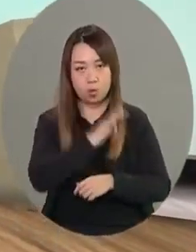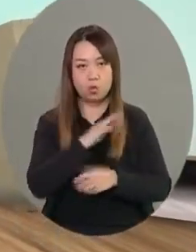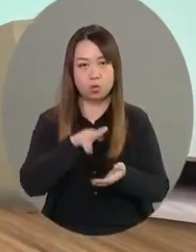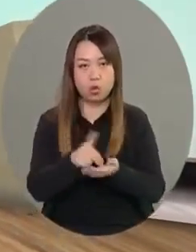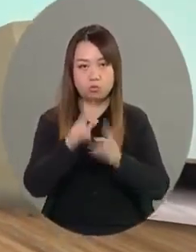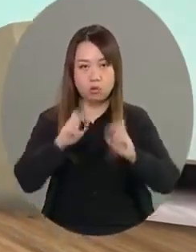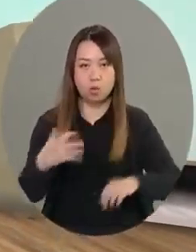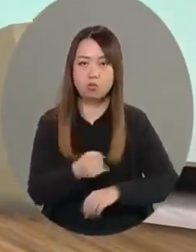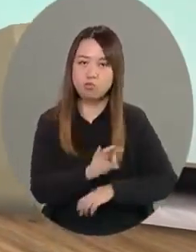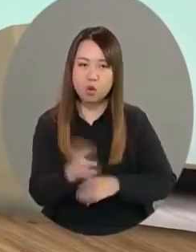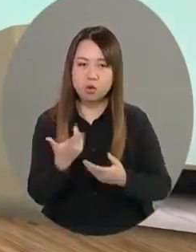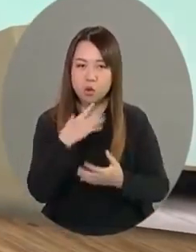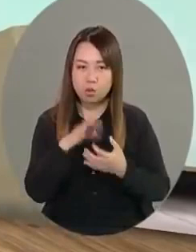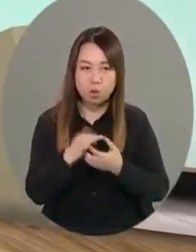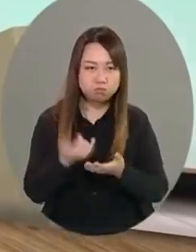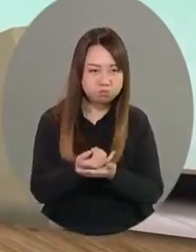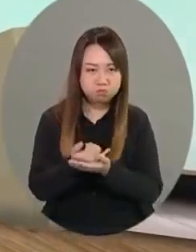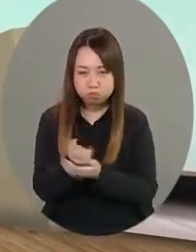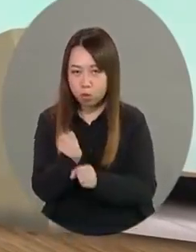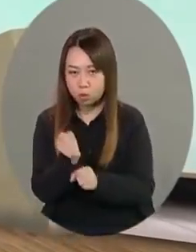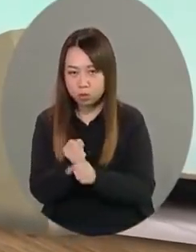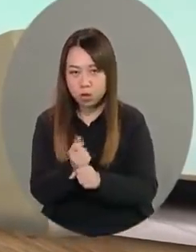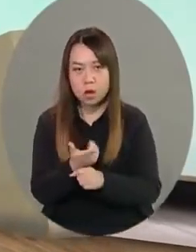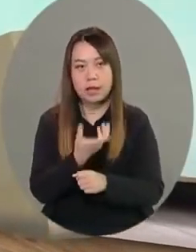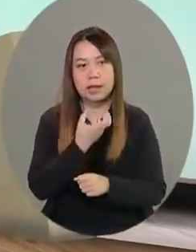对现在监警会的审视工作呢，都是当头棒喝啦